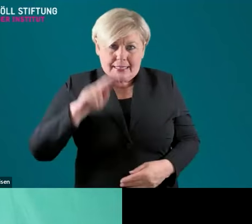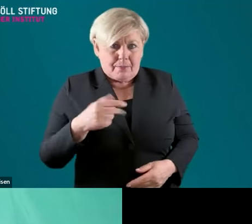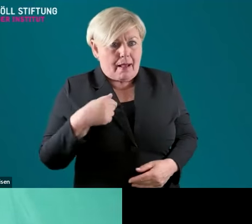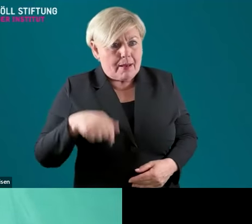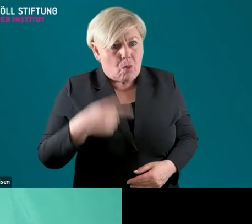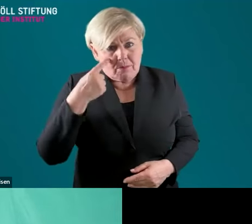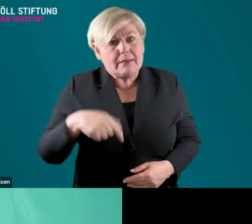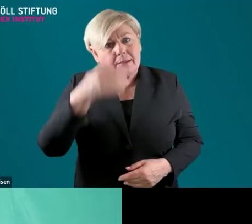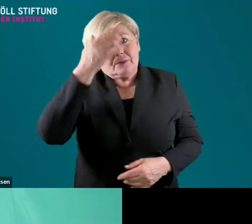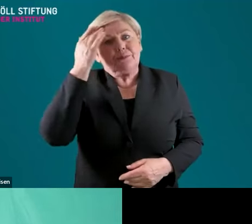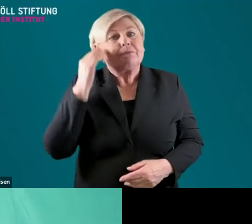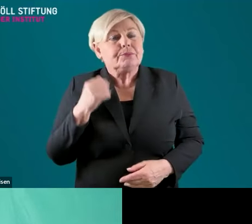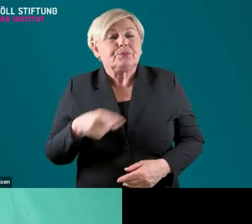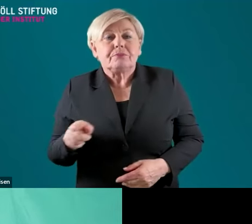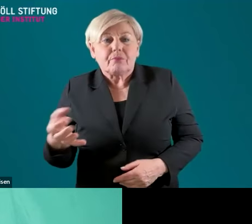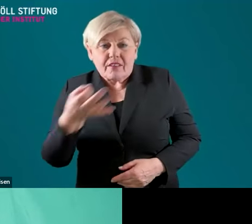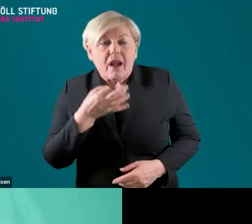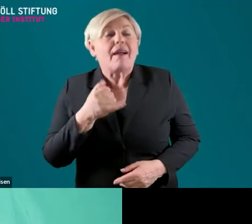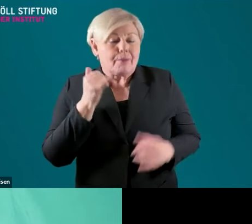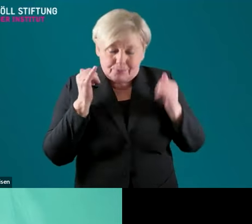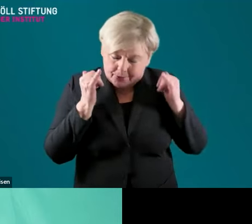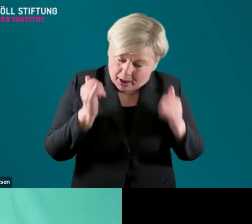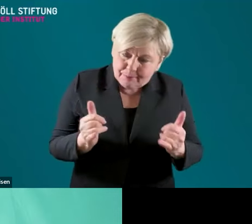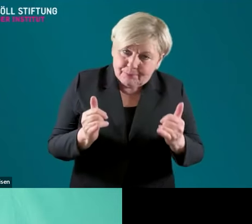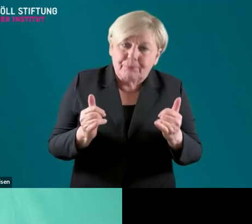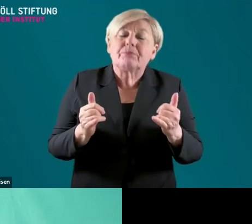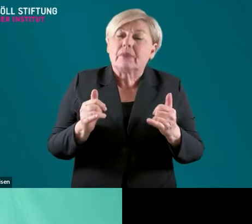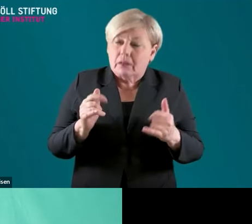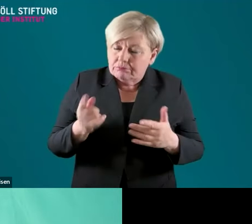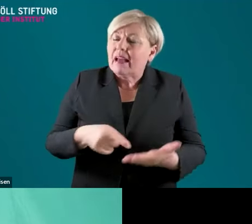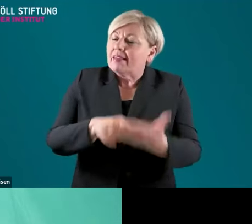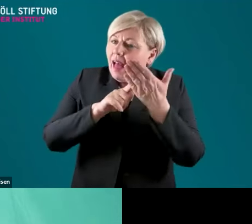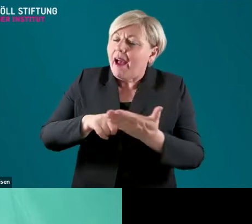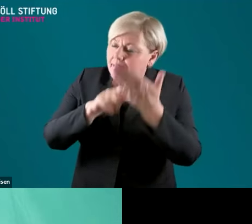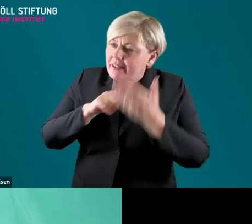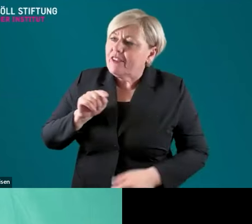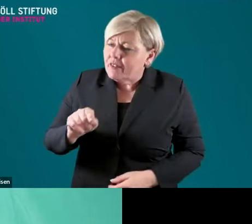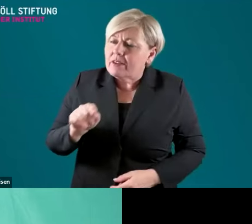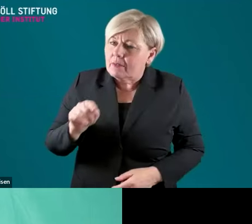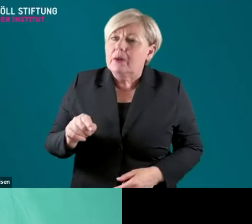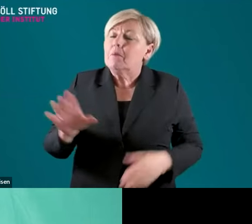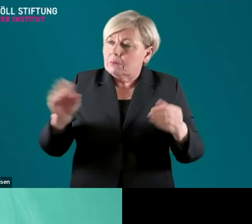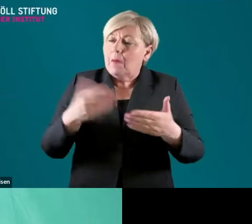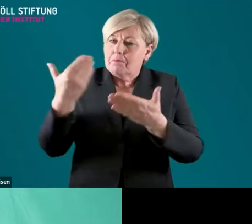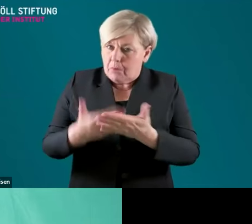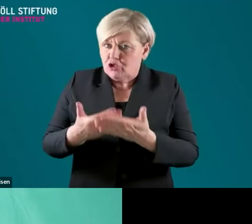Ja, sämtliche Narrative sind mit Beispielen hinterlegt. Und die Beispiele sind–